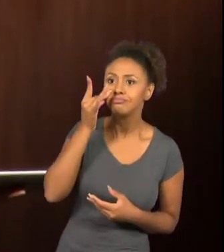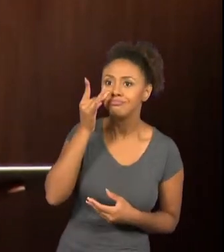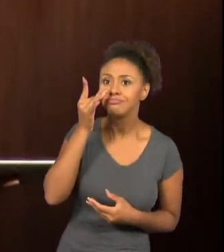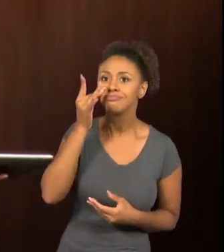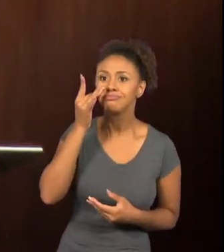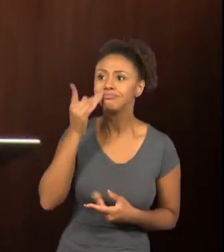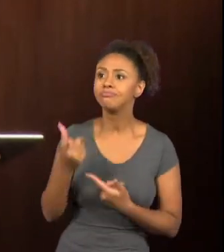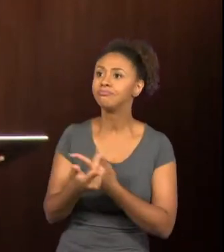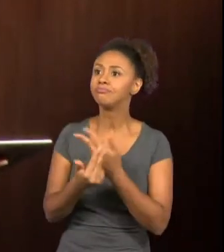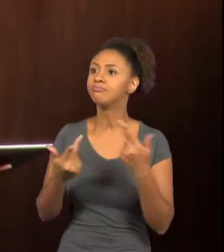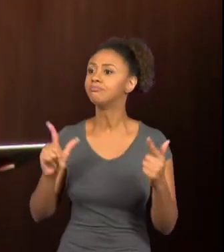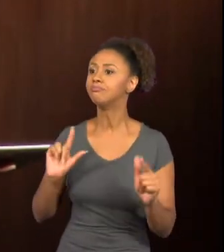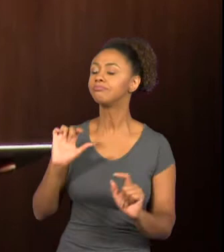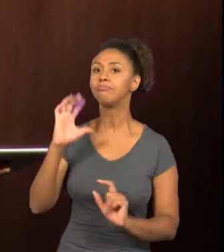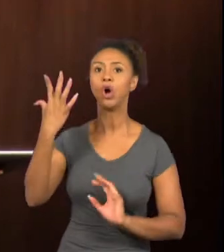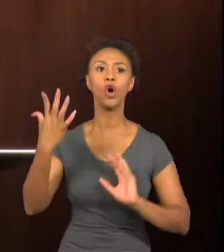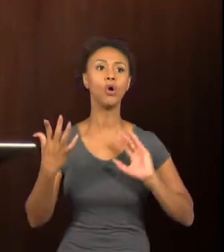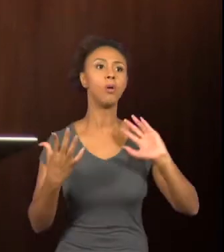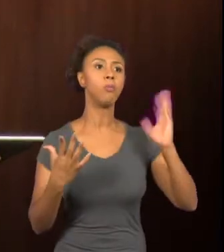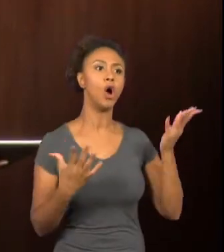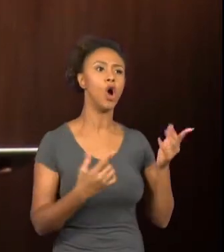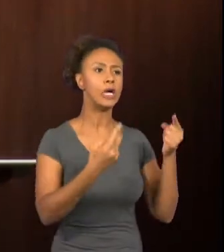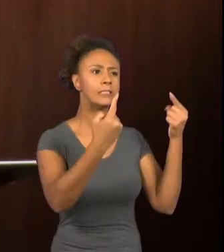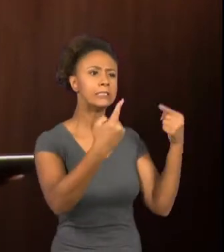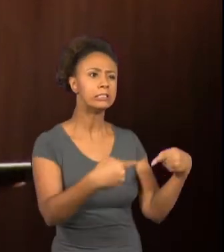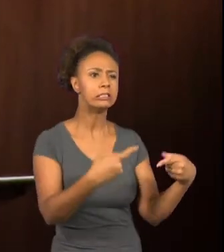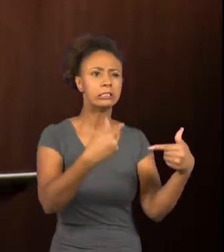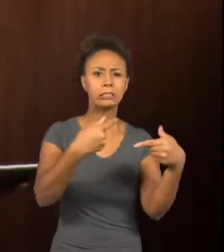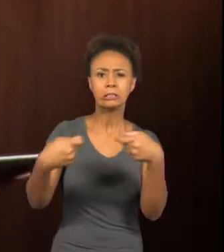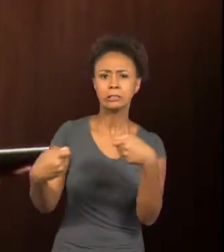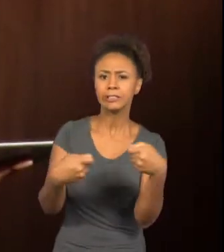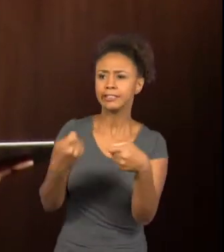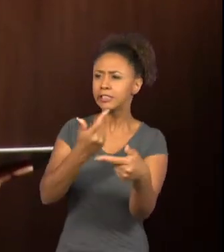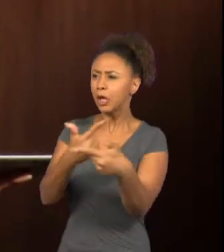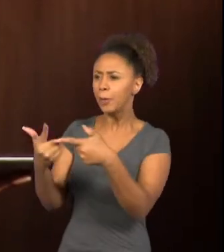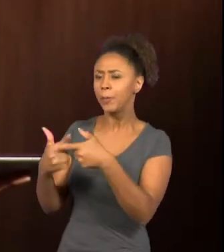ESSAS DISPUTAS, ESSES PROBLEMAS SÃO SENTIDOS E